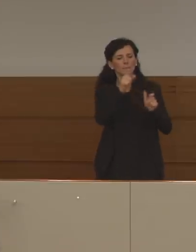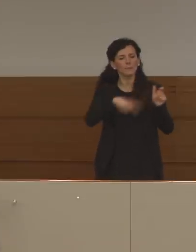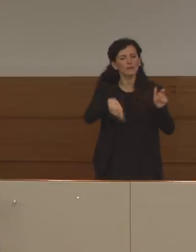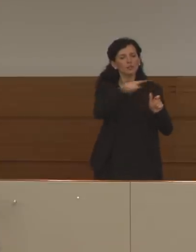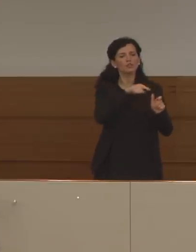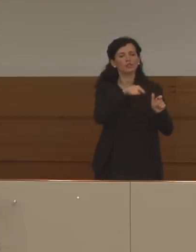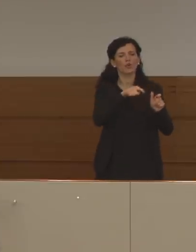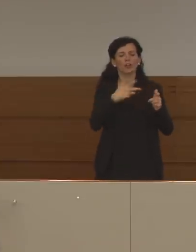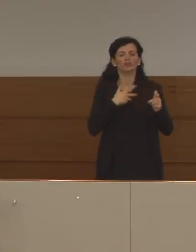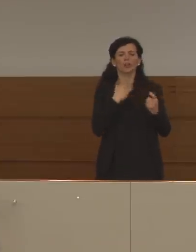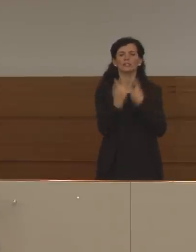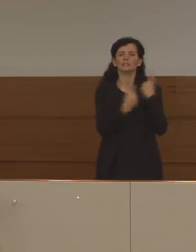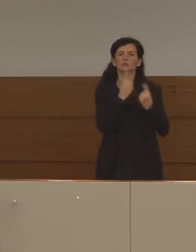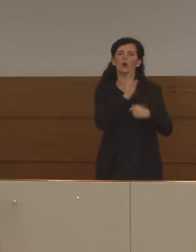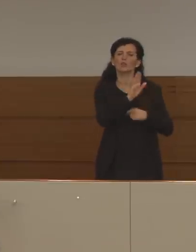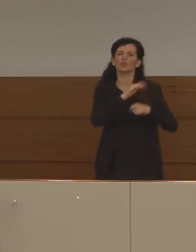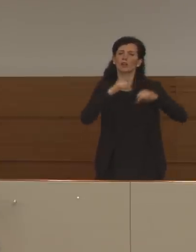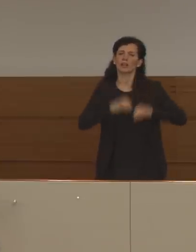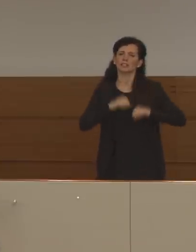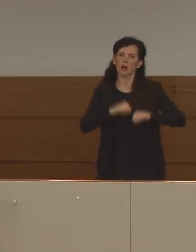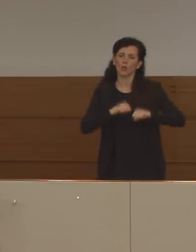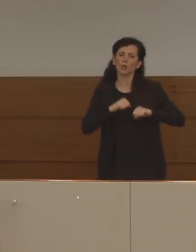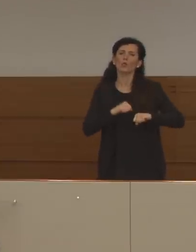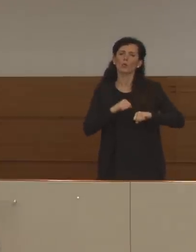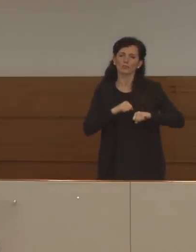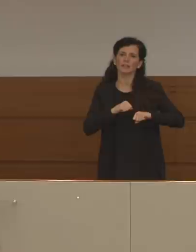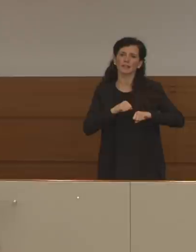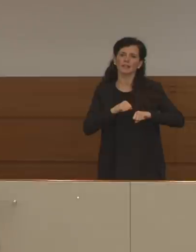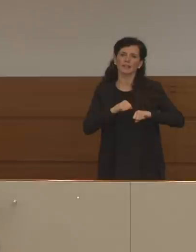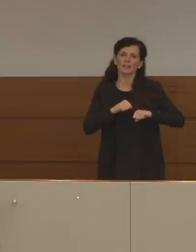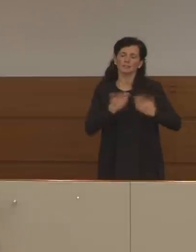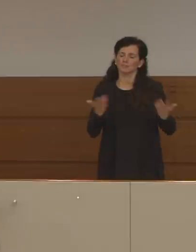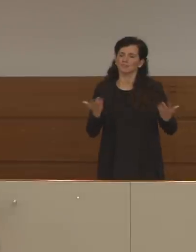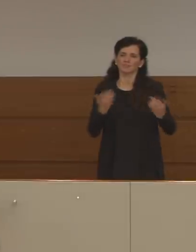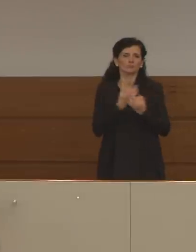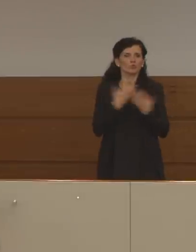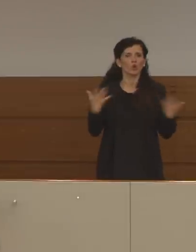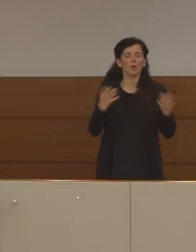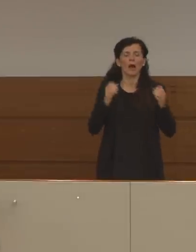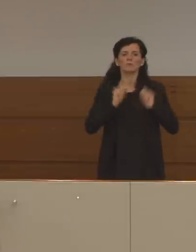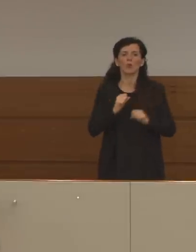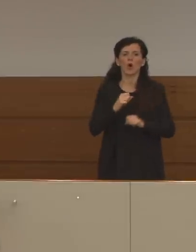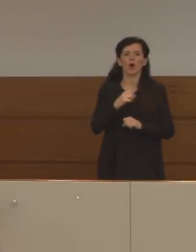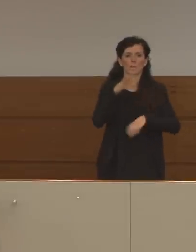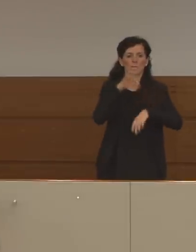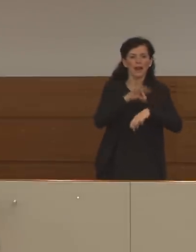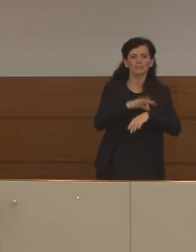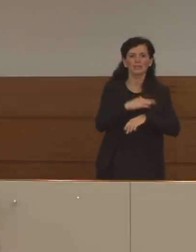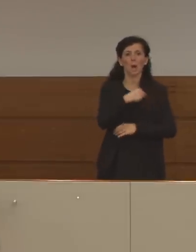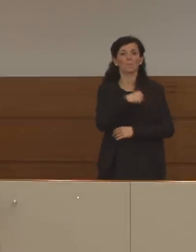situazioni cliniche che ovviamente una malattia, una polmonite come questa può